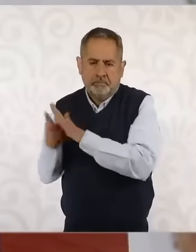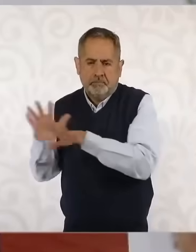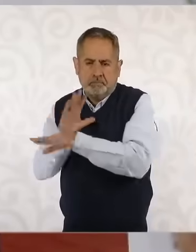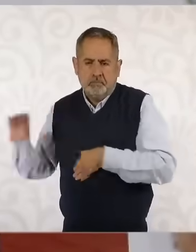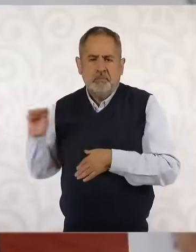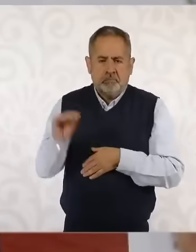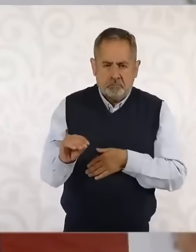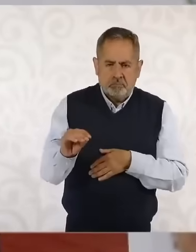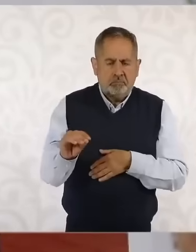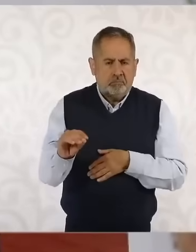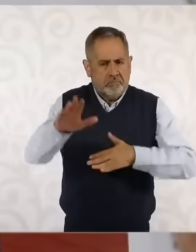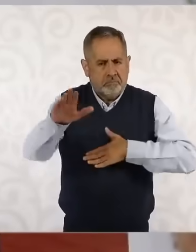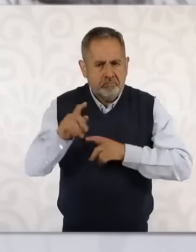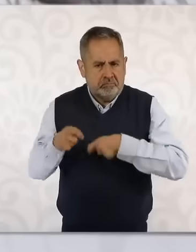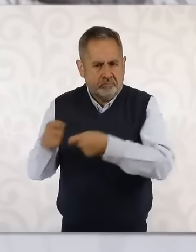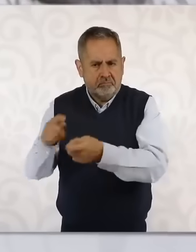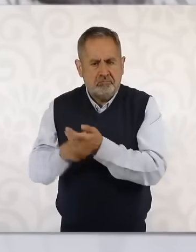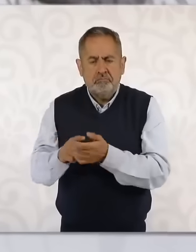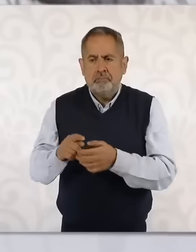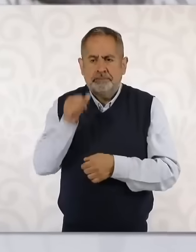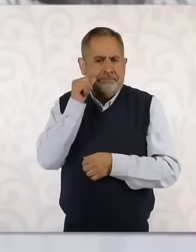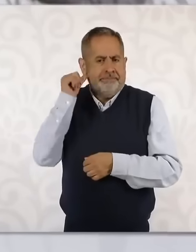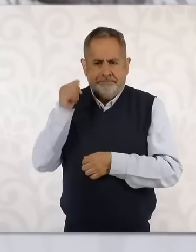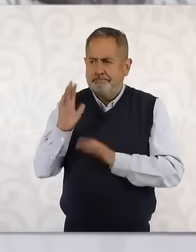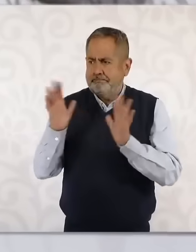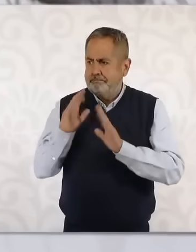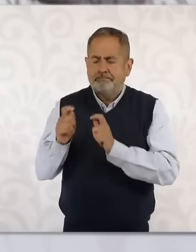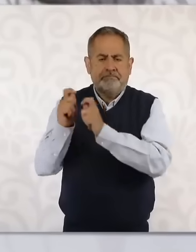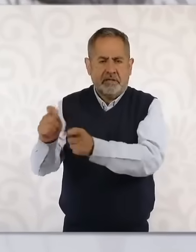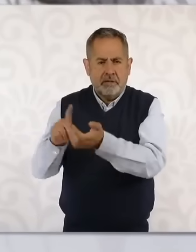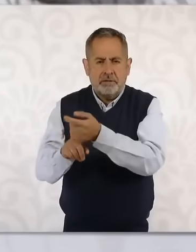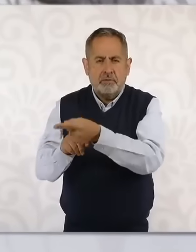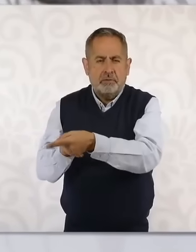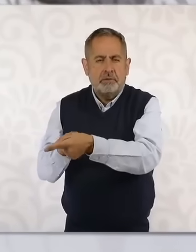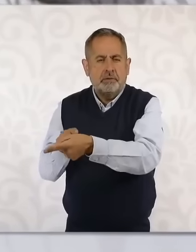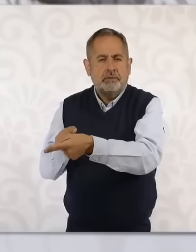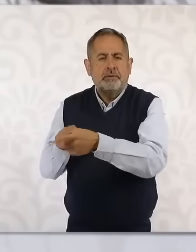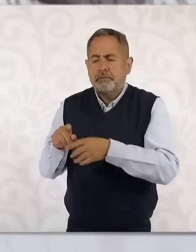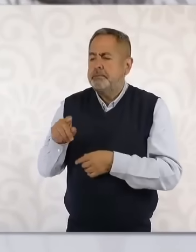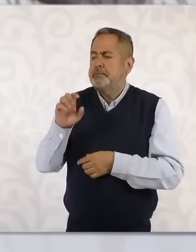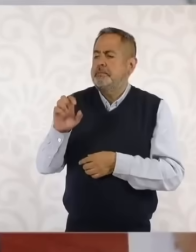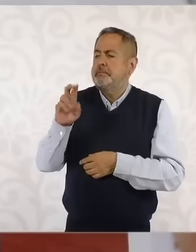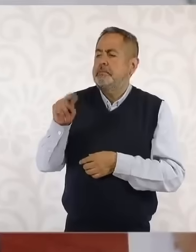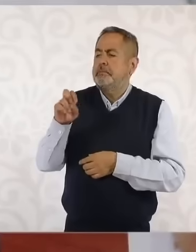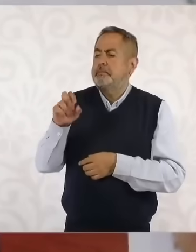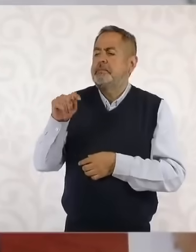ya tiene el cargo desde el día de ayer y estará tomando posesión más tarde. Y la